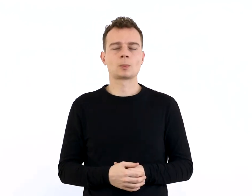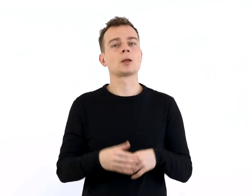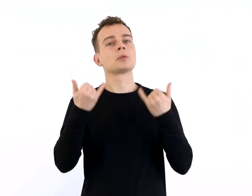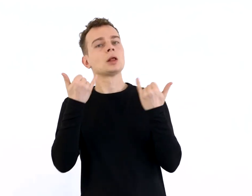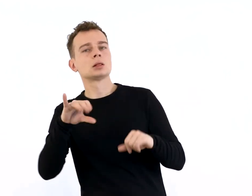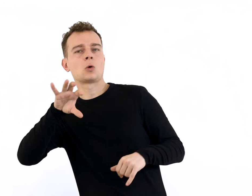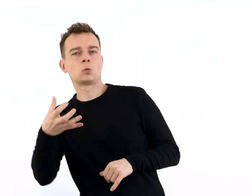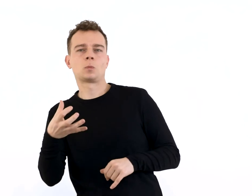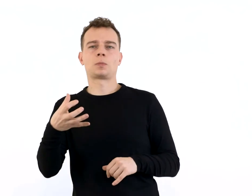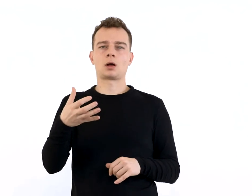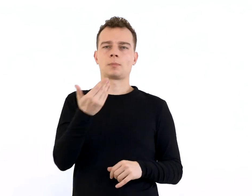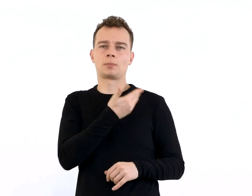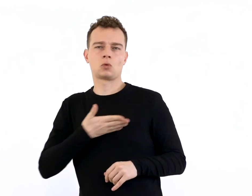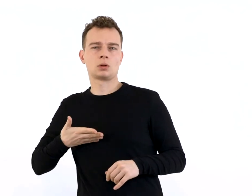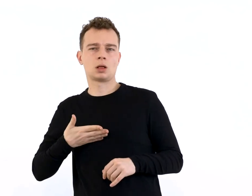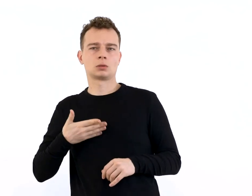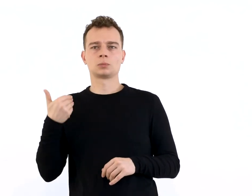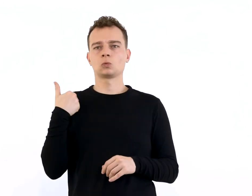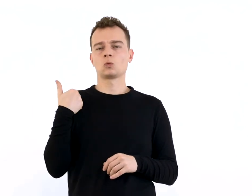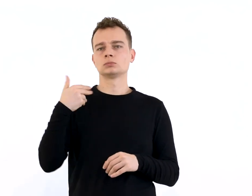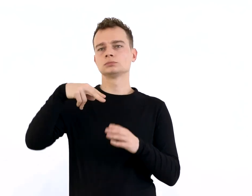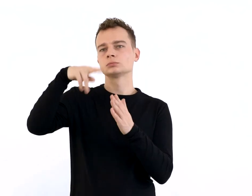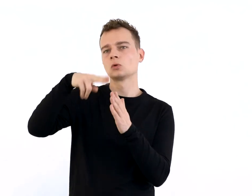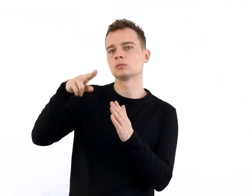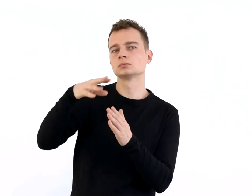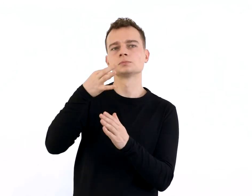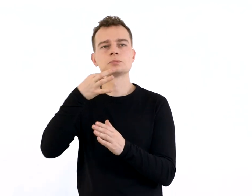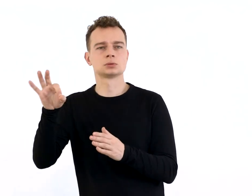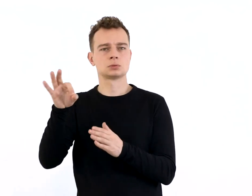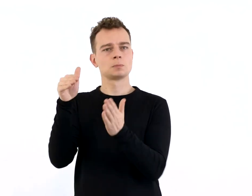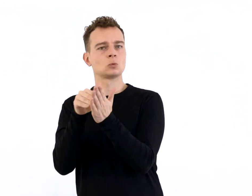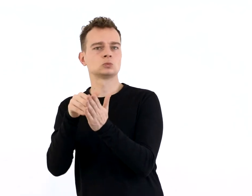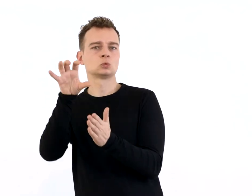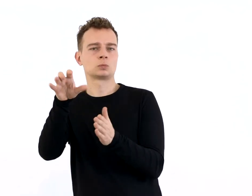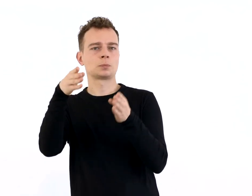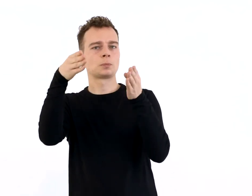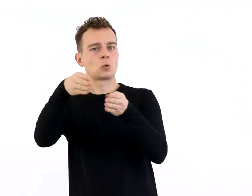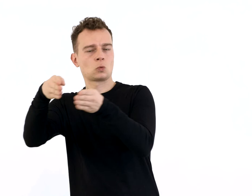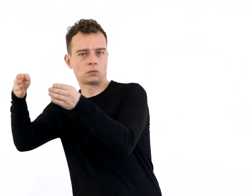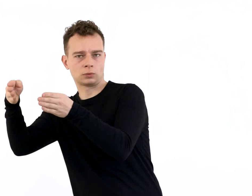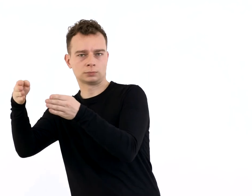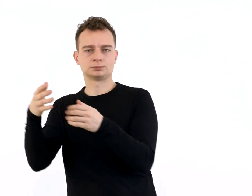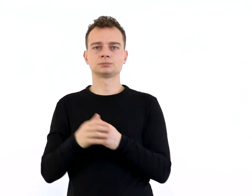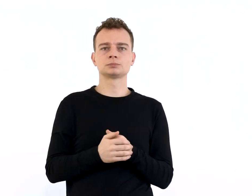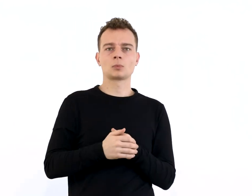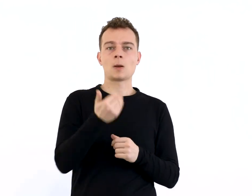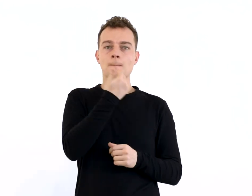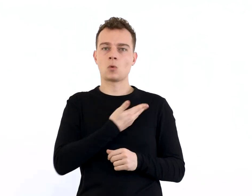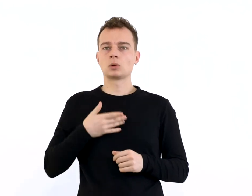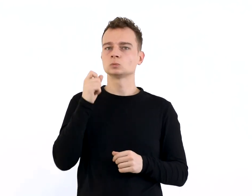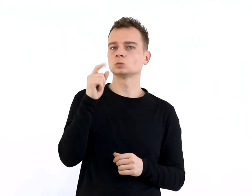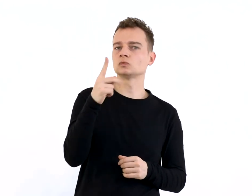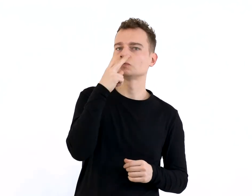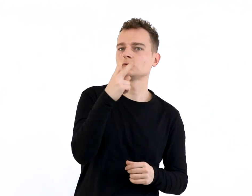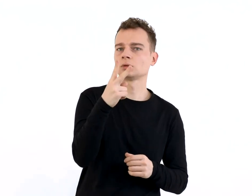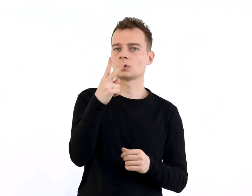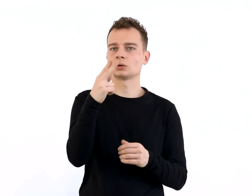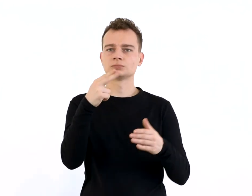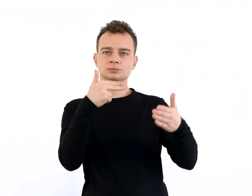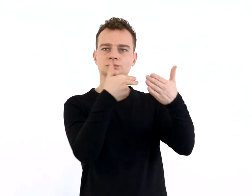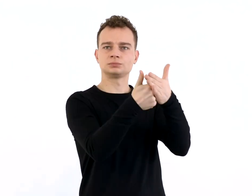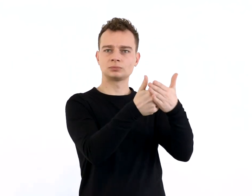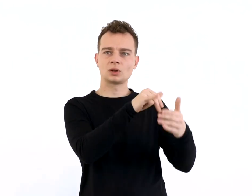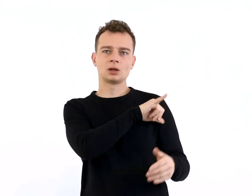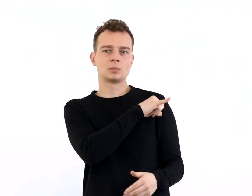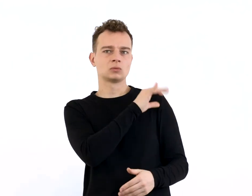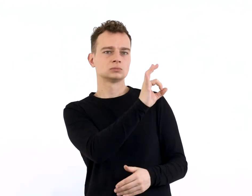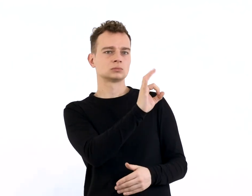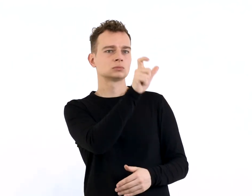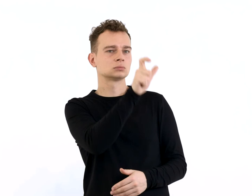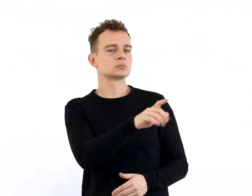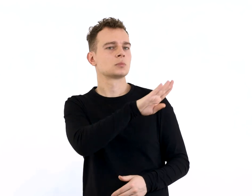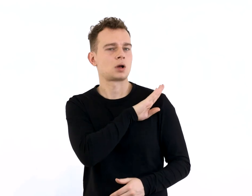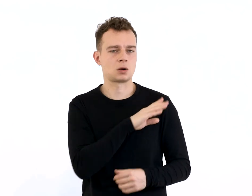Inną grupą są wizerunki malowane specjalnie na potrzeby pochówku i na portrecie widnieje imię zmarłego.